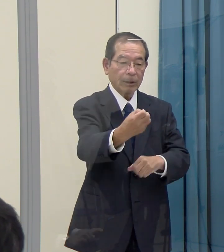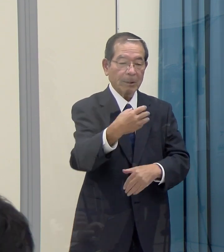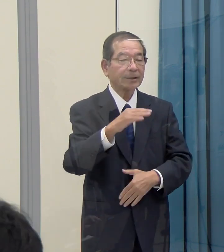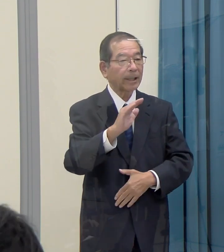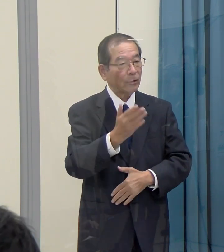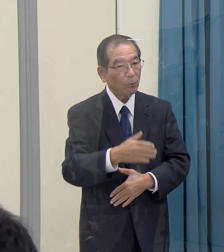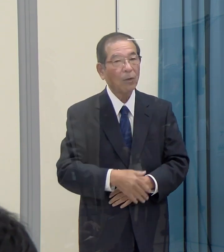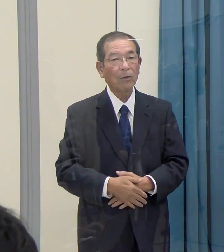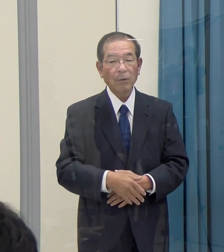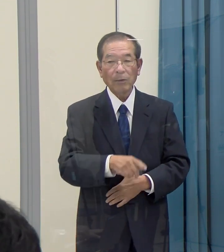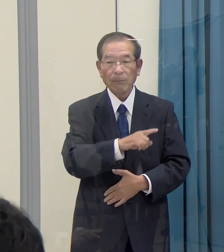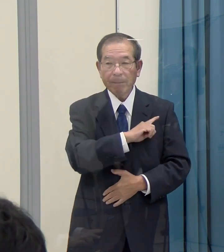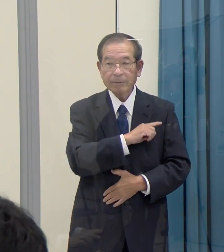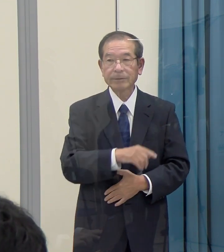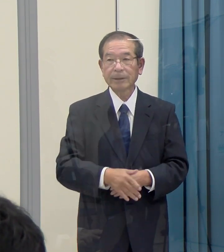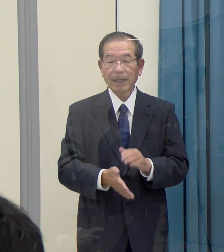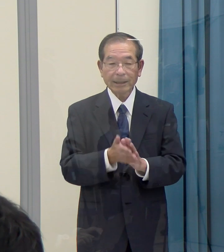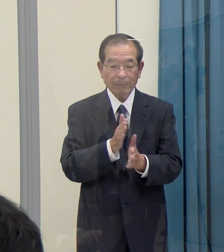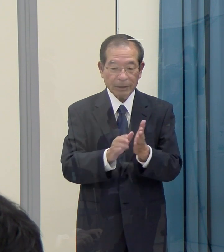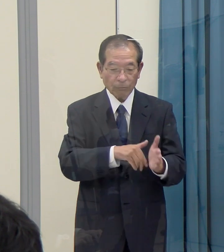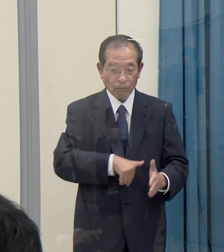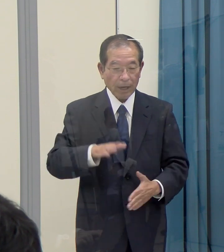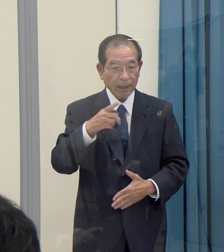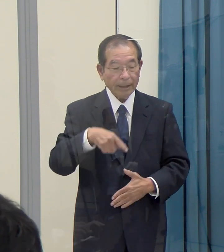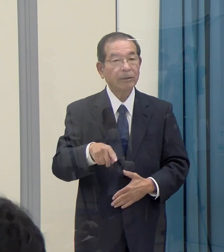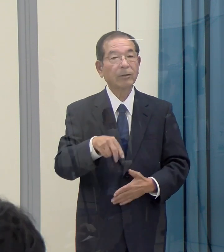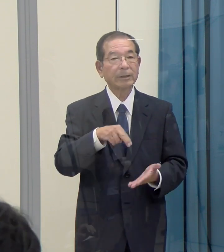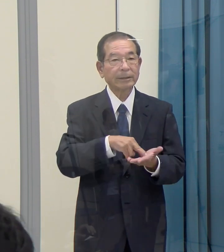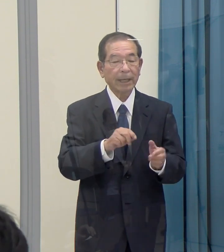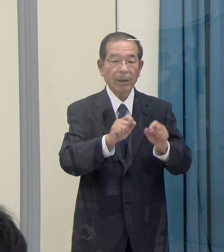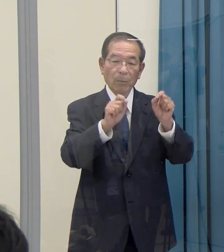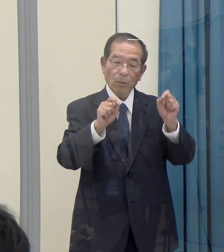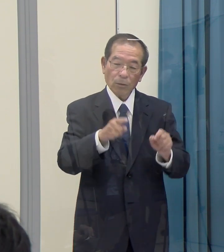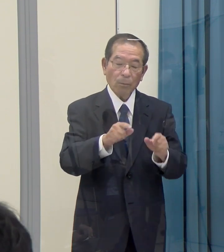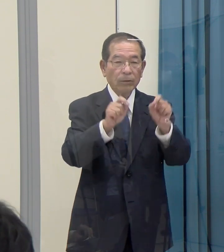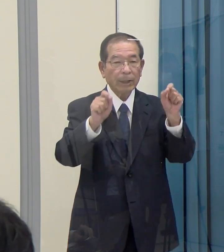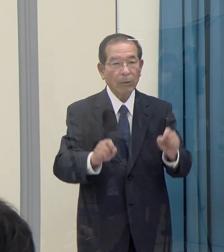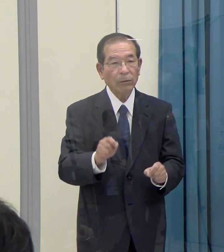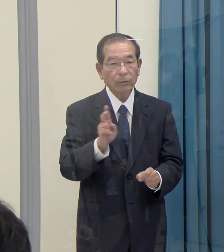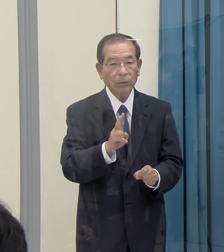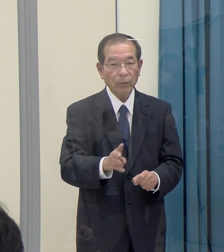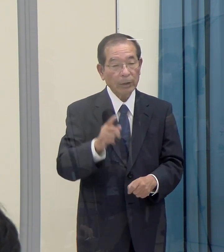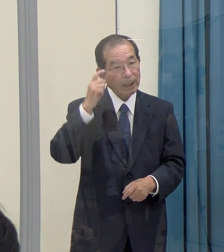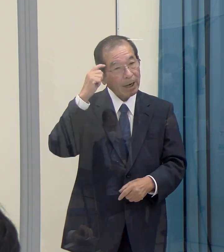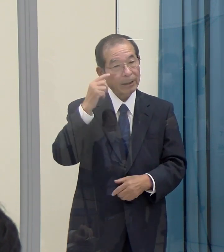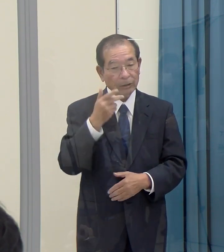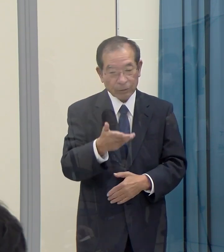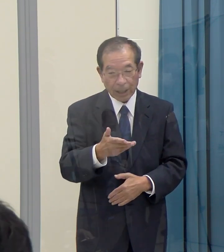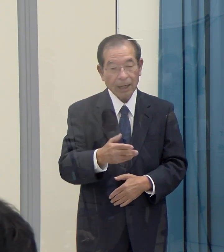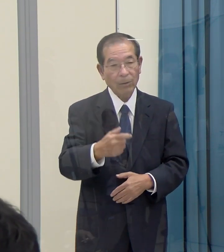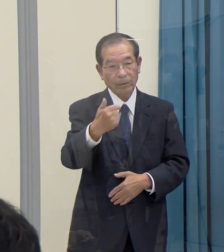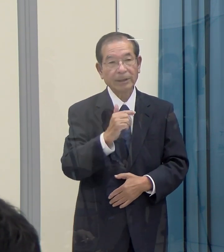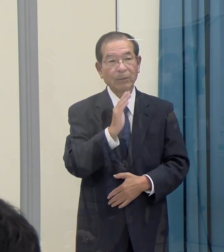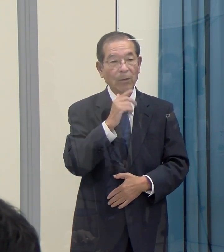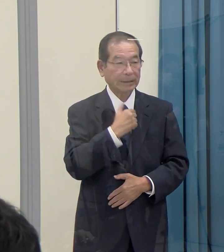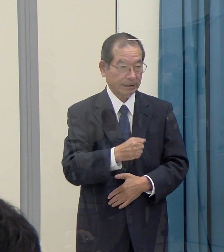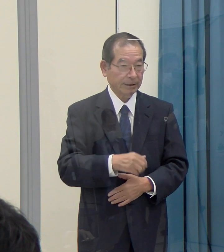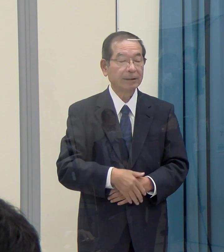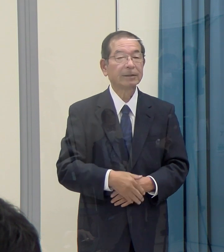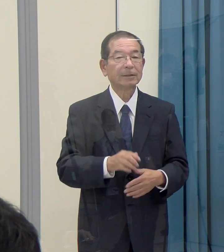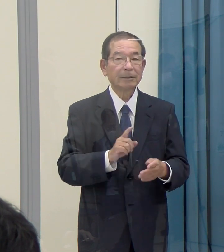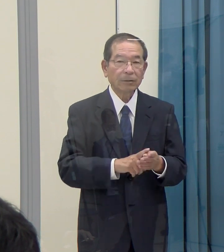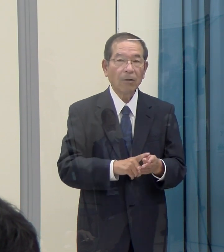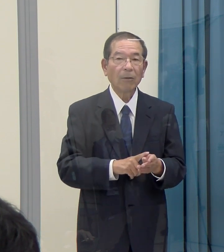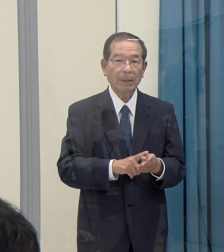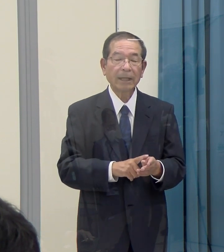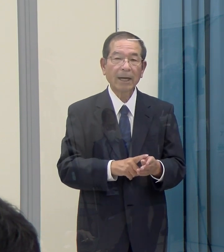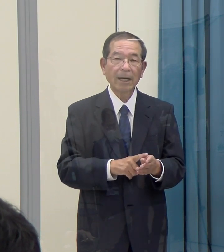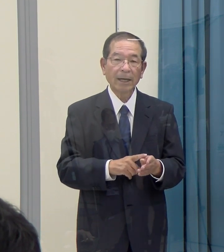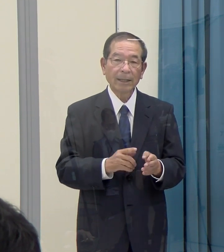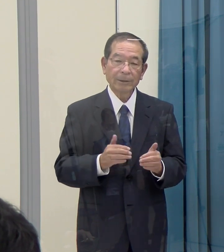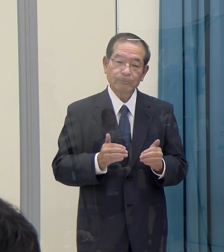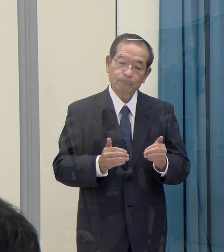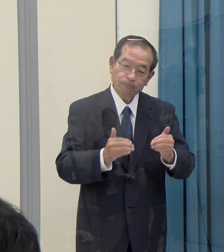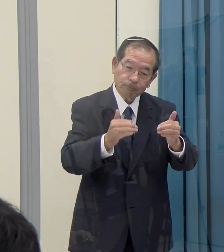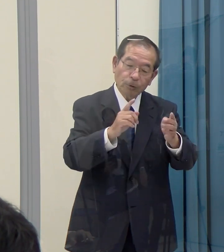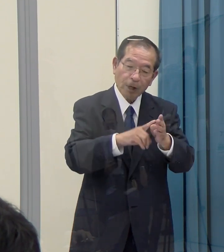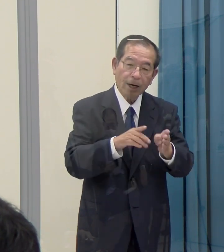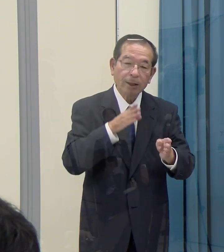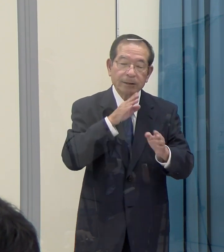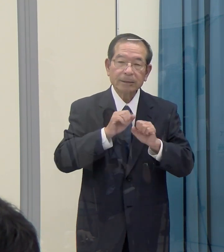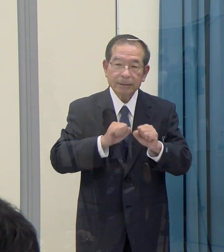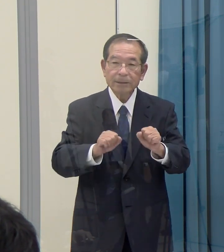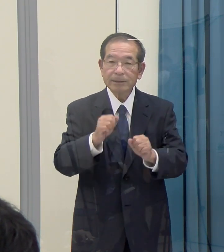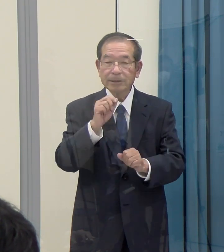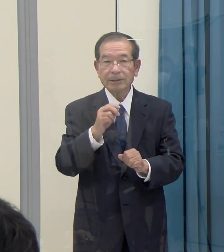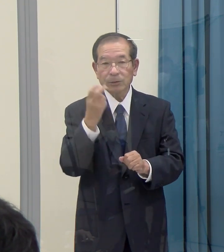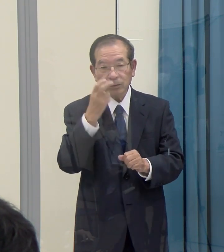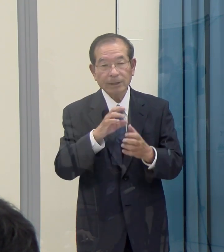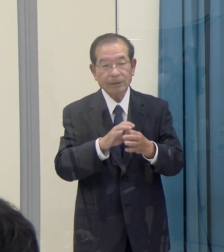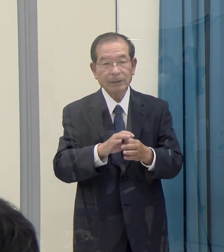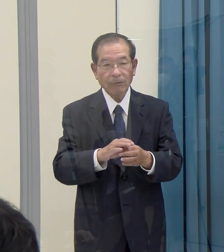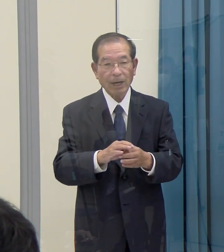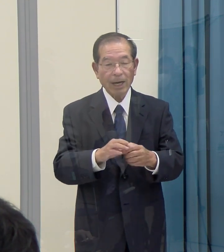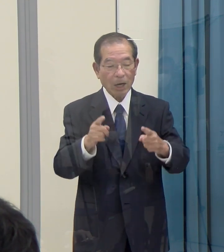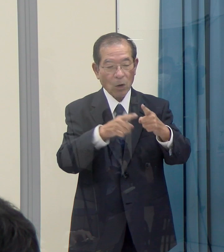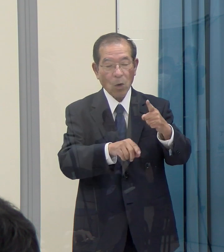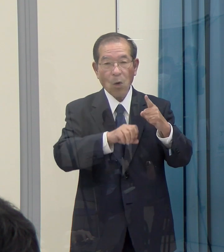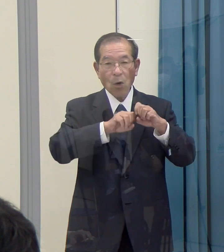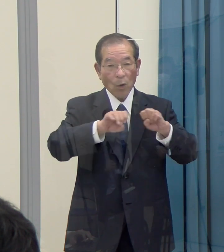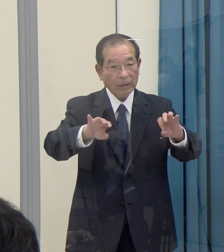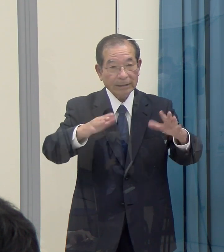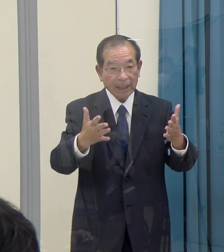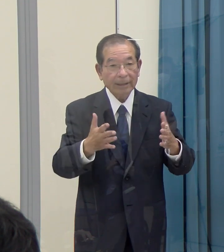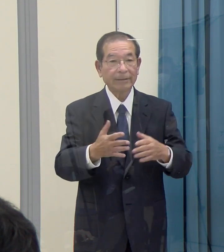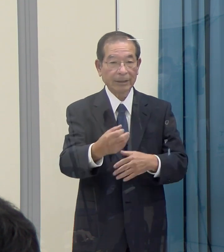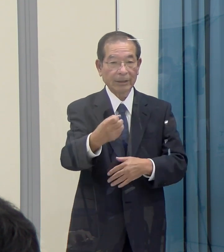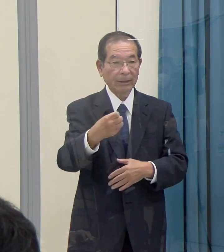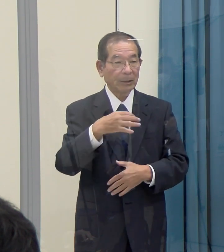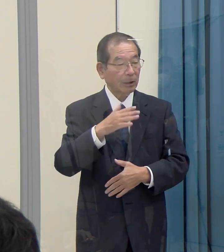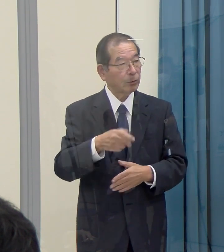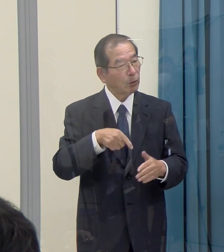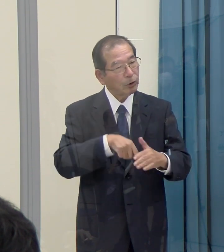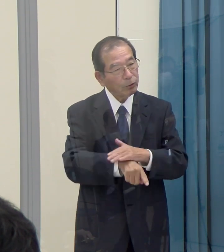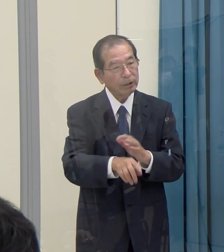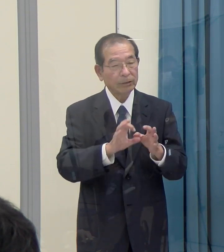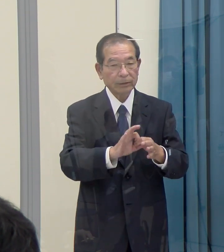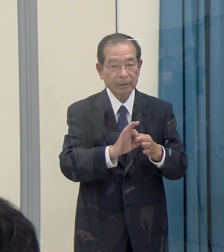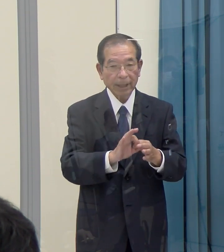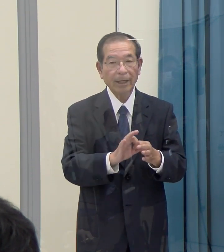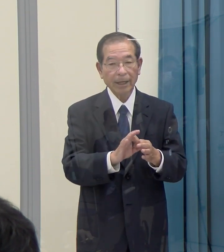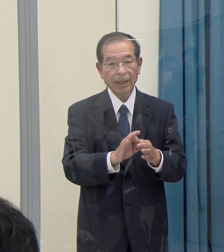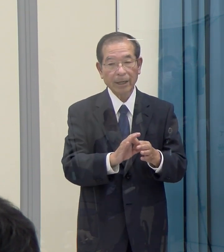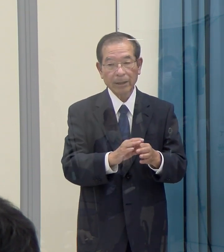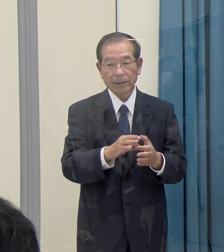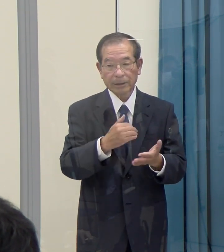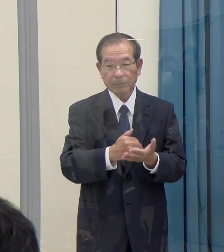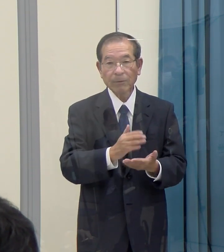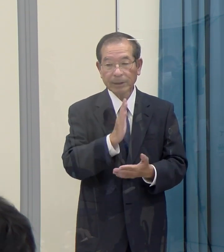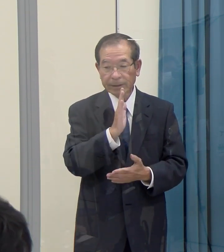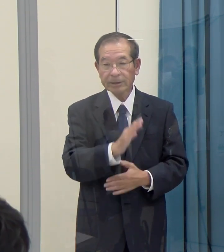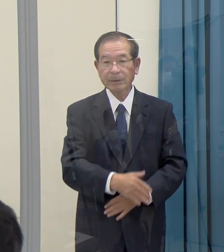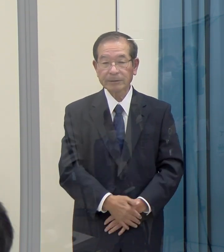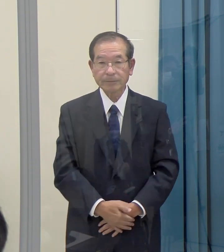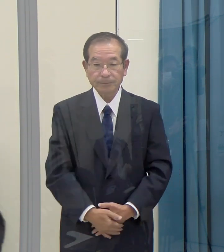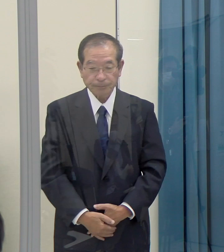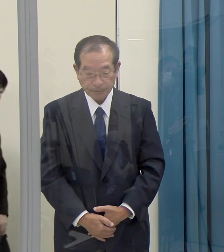まず改めて、県として、この問題をどのように捉えられているかを教えていただきたい。また、進捗と実地調査については公表されないと現状言われていますが、その理由についてお聞かせください。